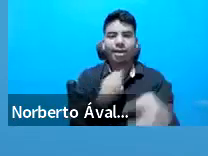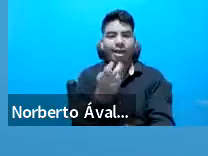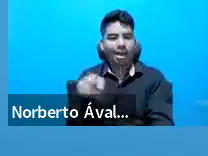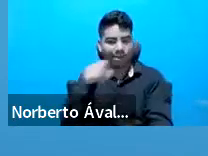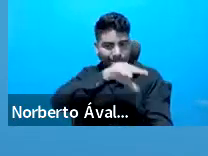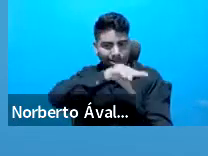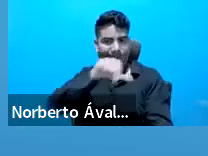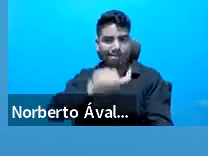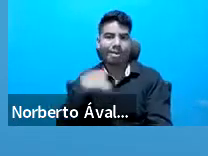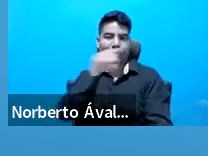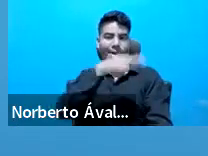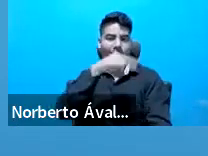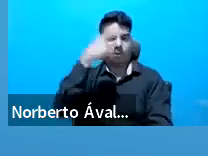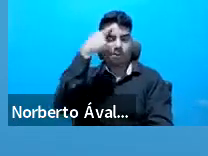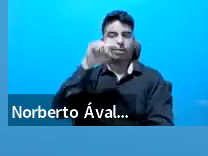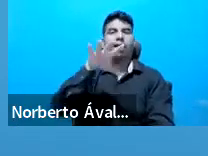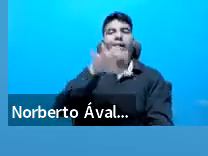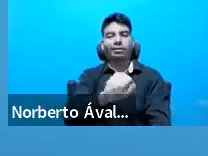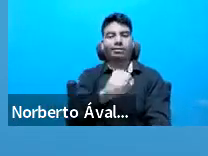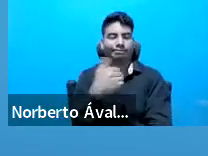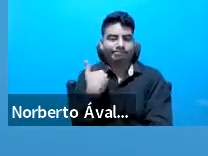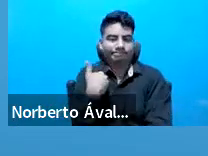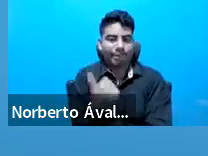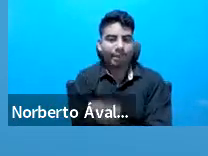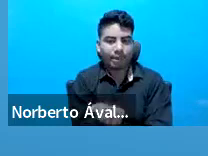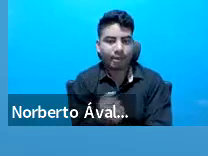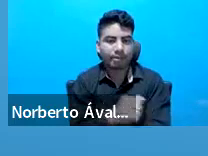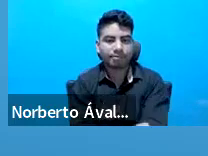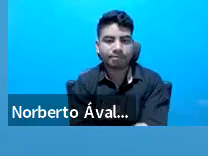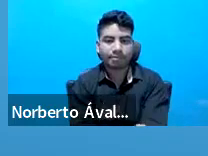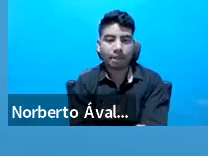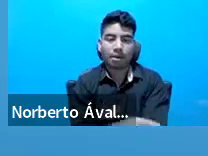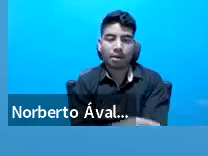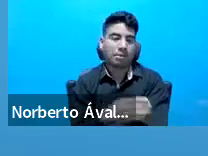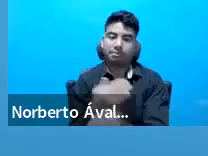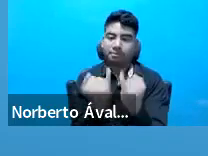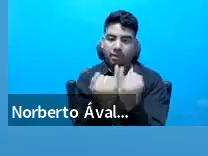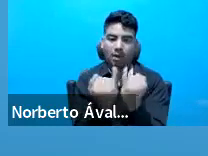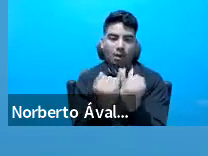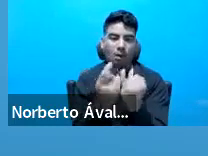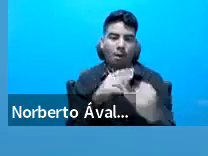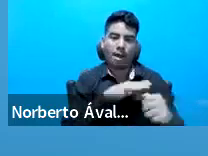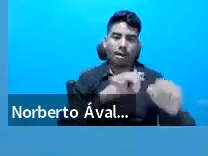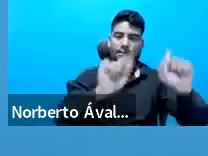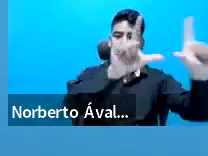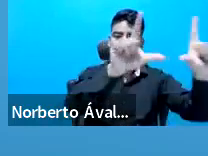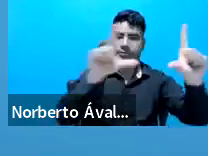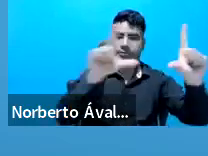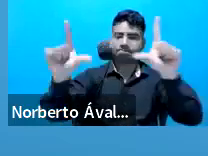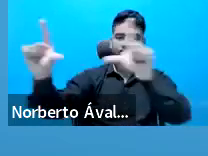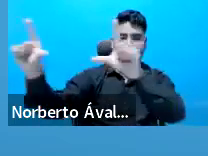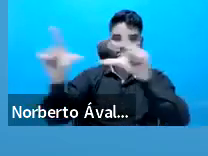trataba rataba Bueno, usamos esta otra demostración sin palabras sin palabras, también que es